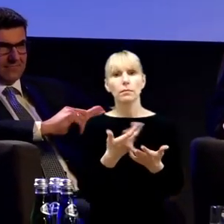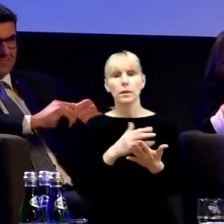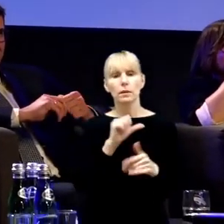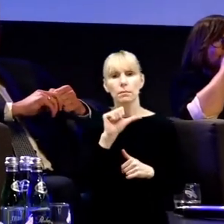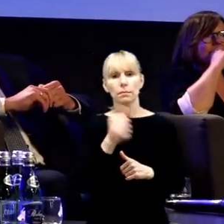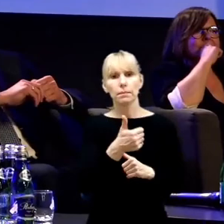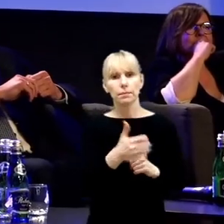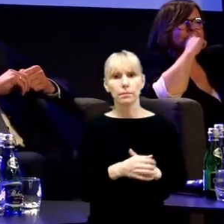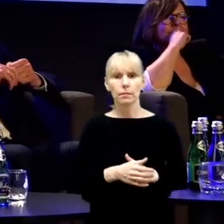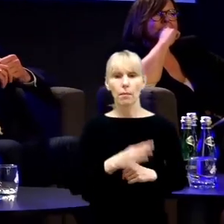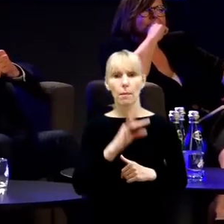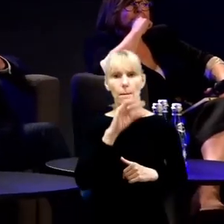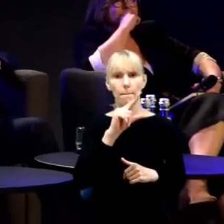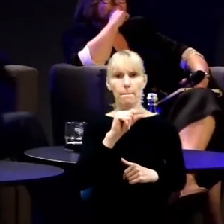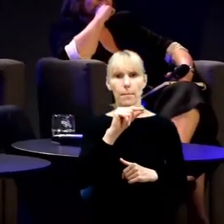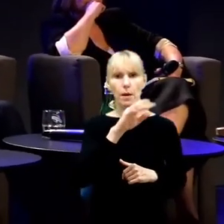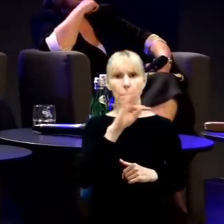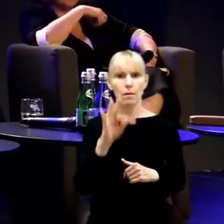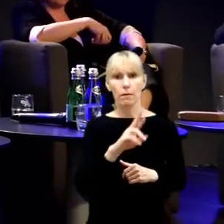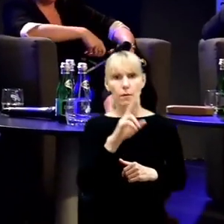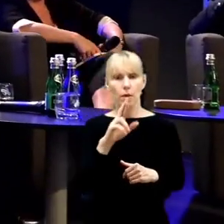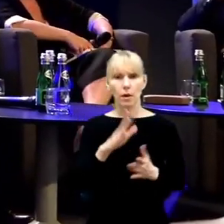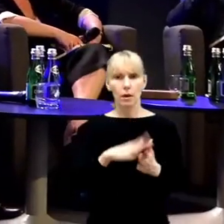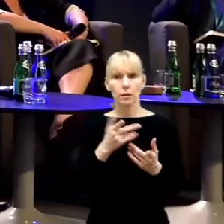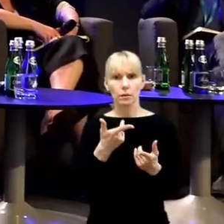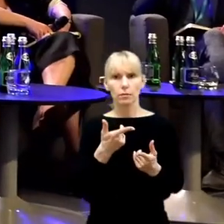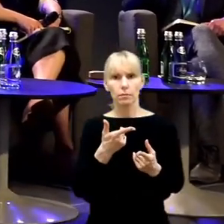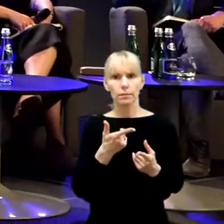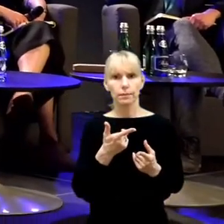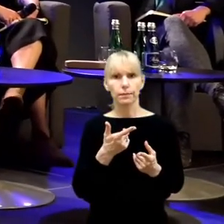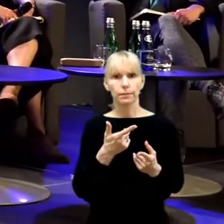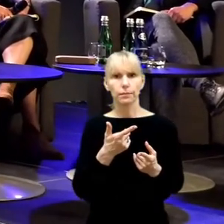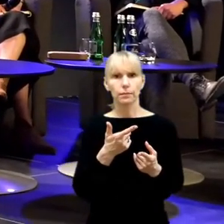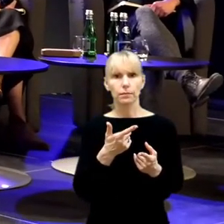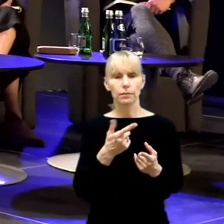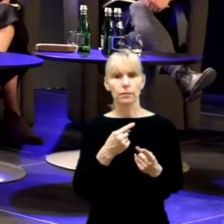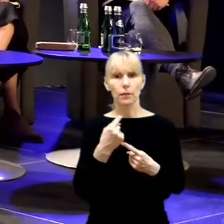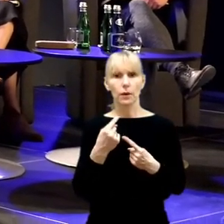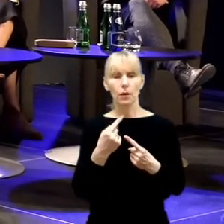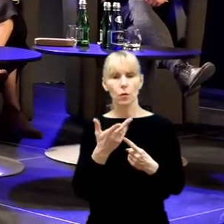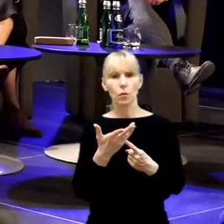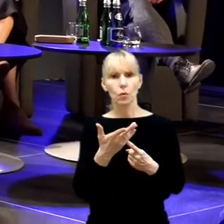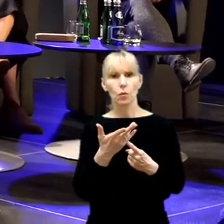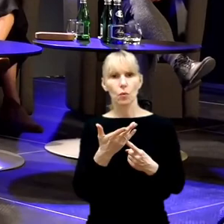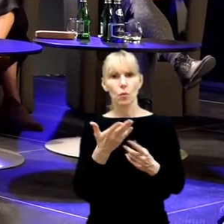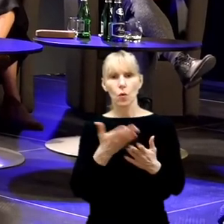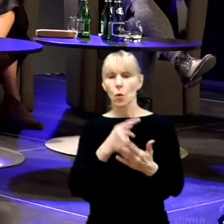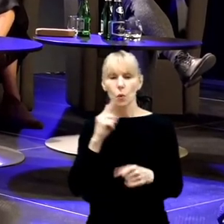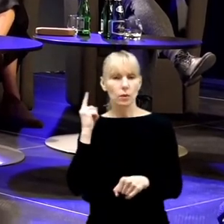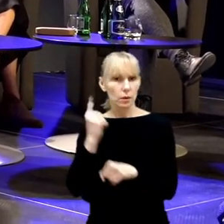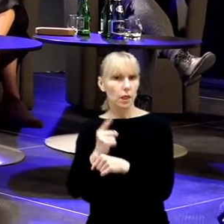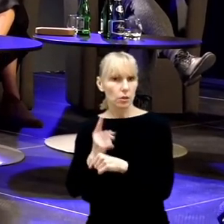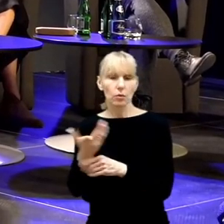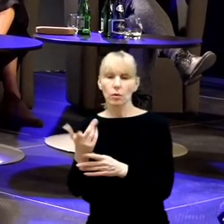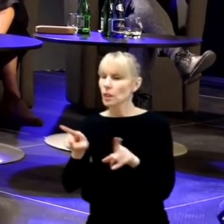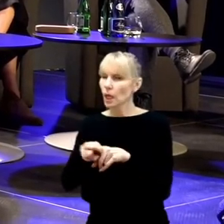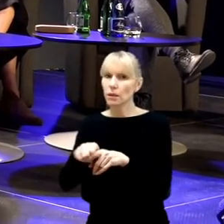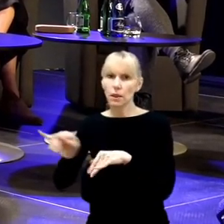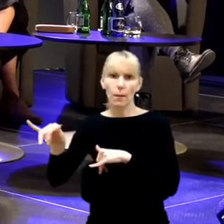czyli o zamrożeniu cen, i w świetle tym, co idzie ze strony rządowej, czyli waloryzacji dopłat do mieszkań.